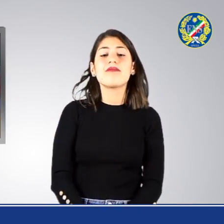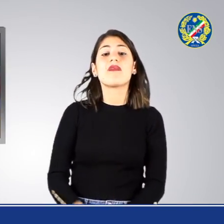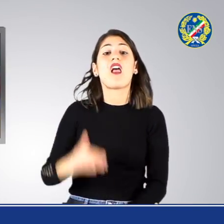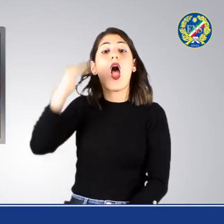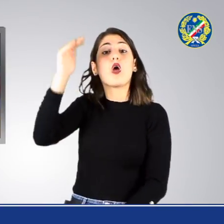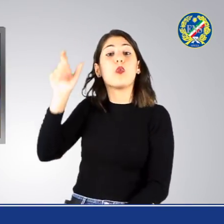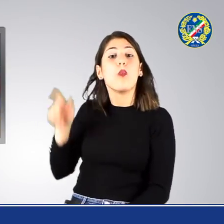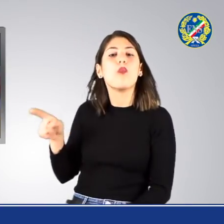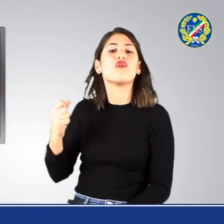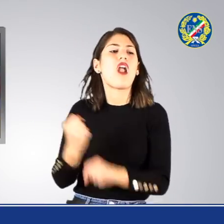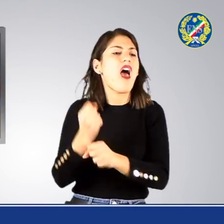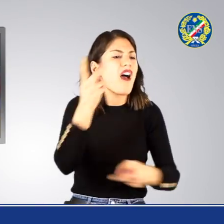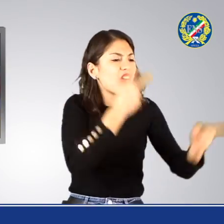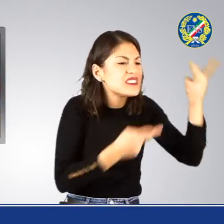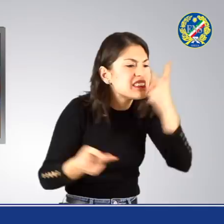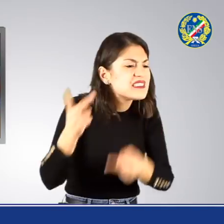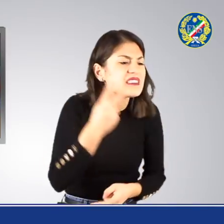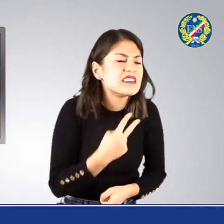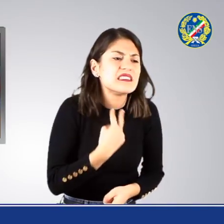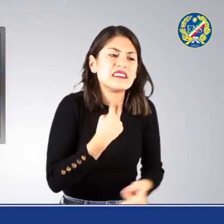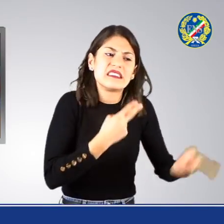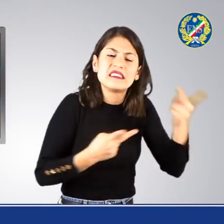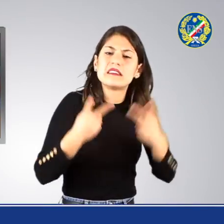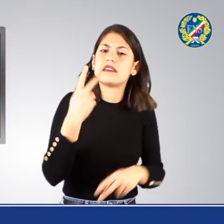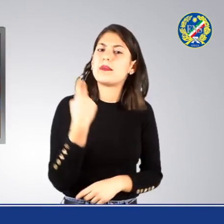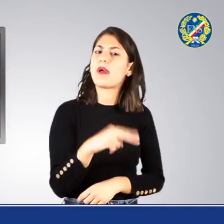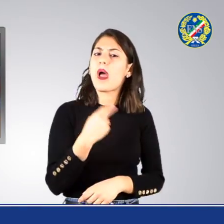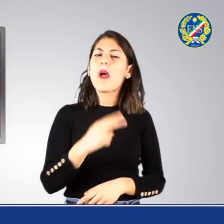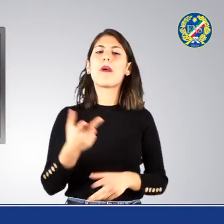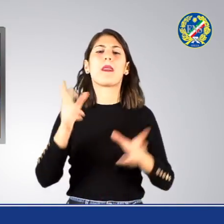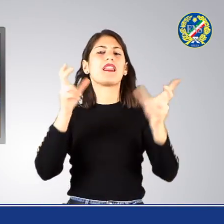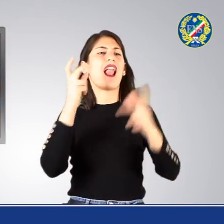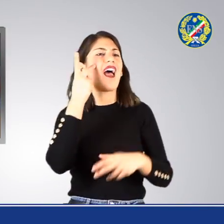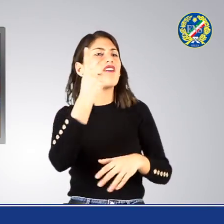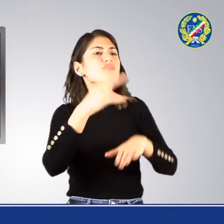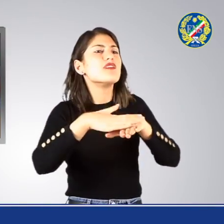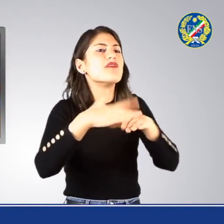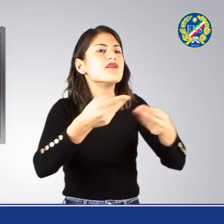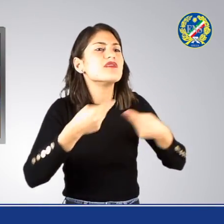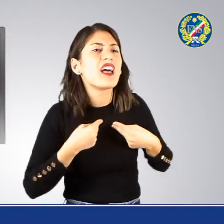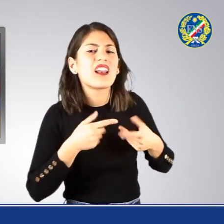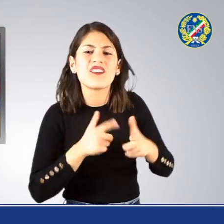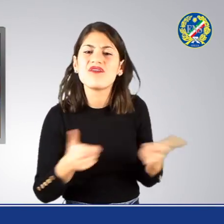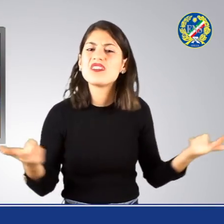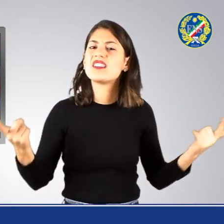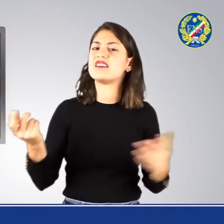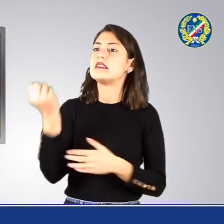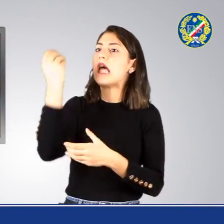dell’adulto costretto a lottare per ottenere un lavoro, per guardare un programma in TV,